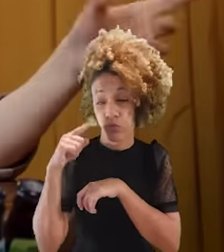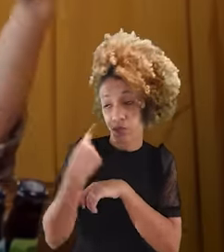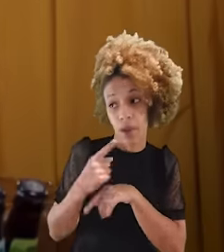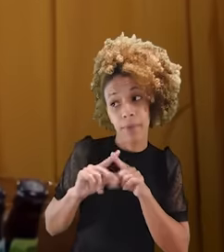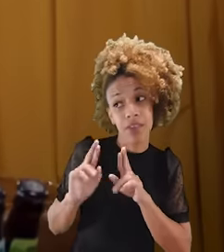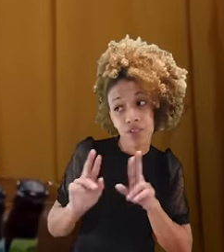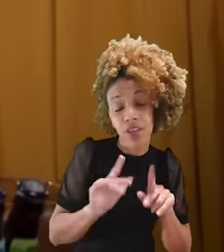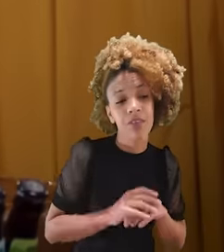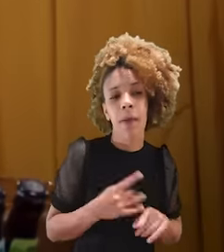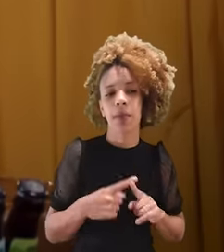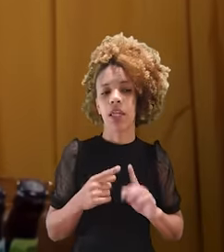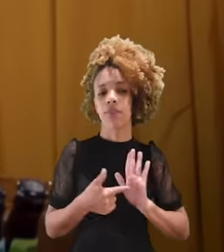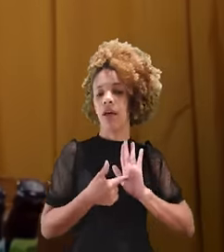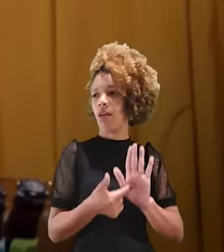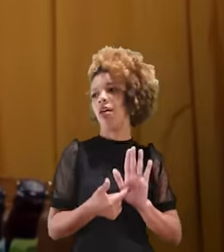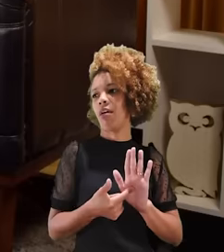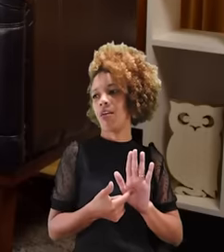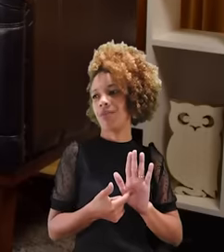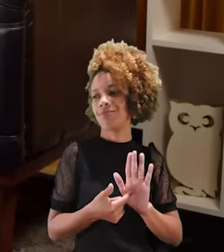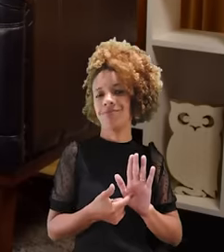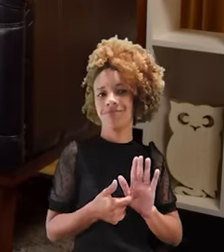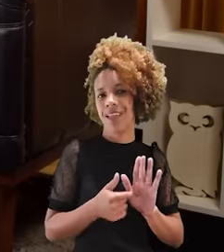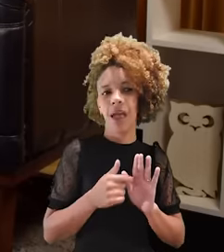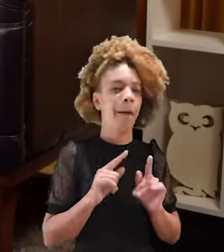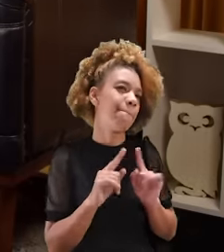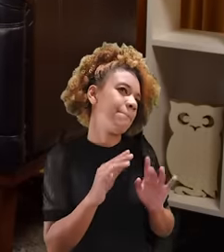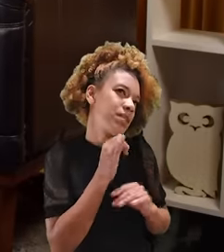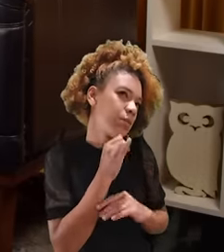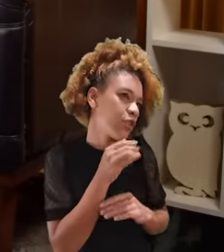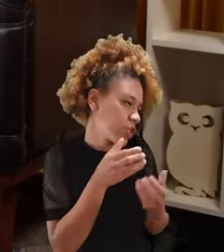é que a gente tá na vitrine é que eu acho que eu ia mais pro caminho de você se prejudicar na sua